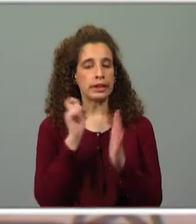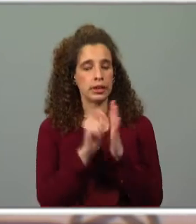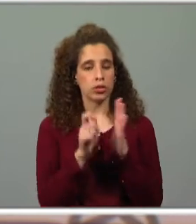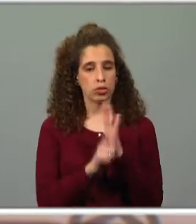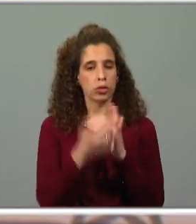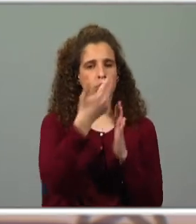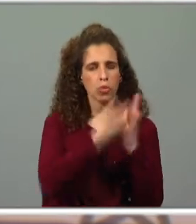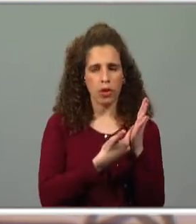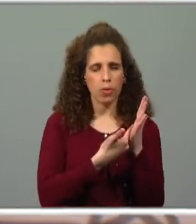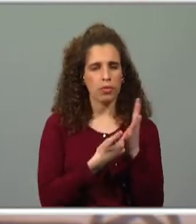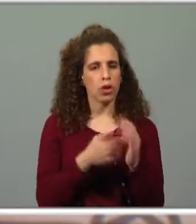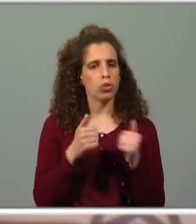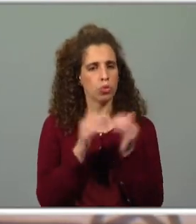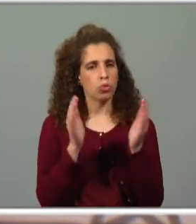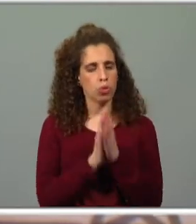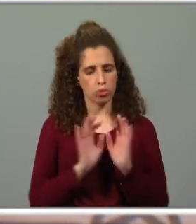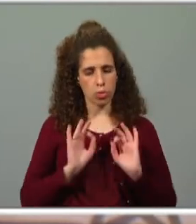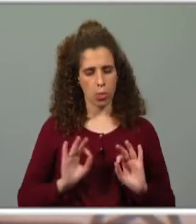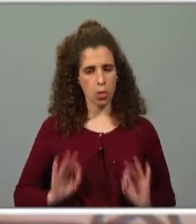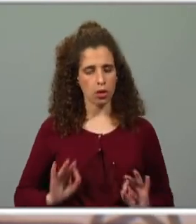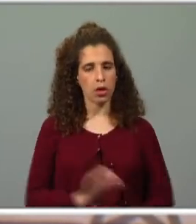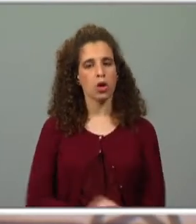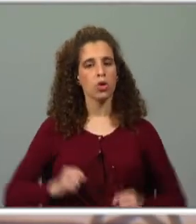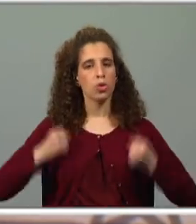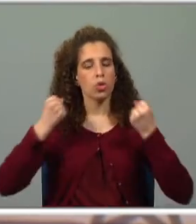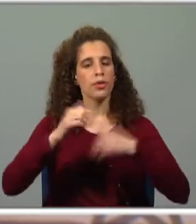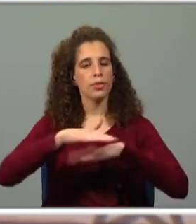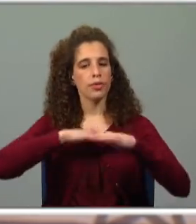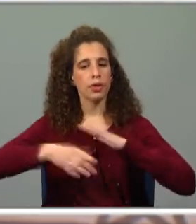no nosso plano para ele ficar tudo muito direto em conseguimos fazer o que a 在我們計劃讓他留下來直接在我們設法做了什麼